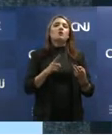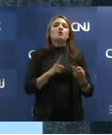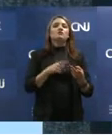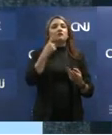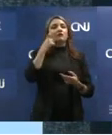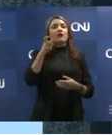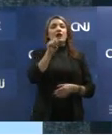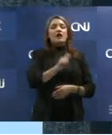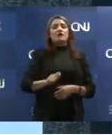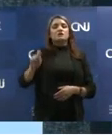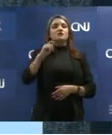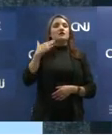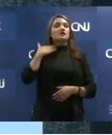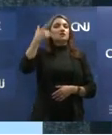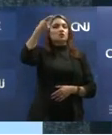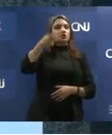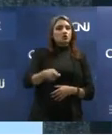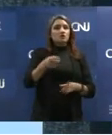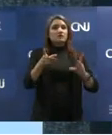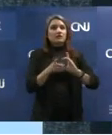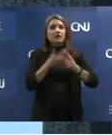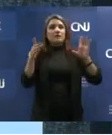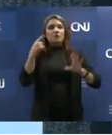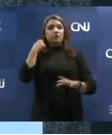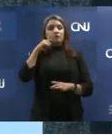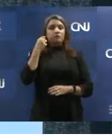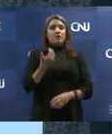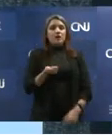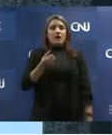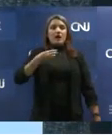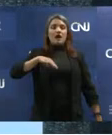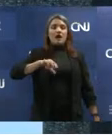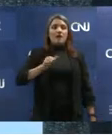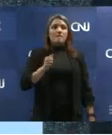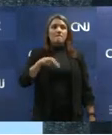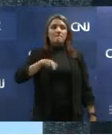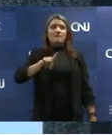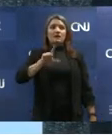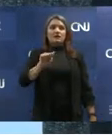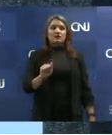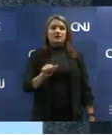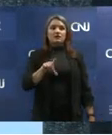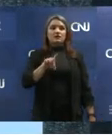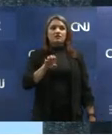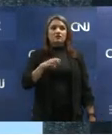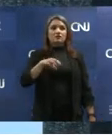para a Democracia Advogada Amanda de Morais Estefan, está presente?